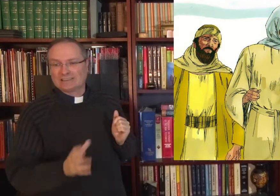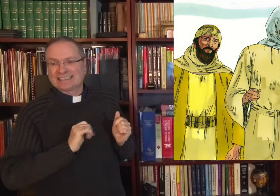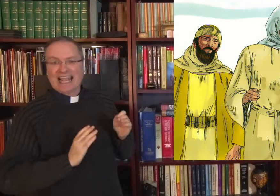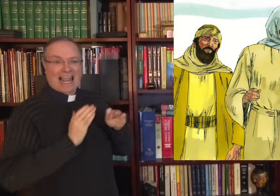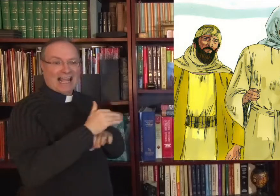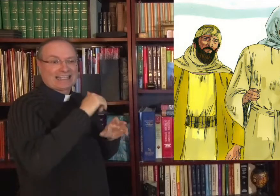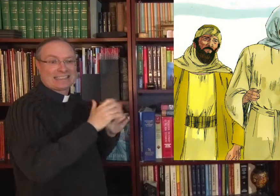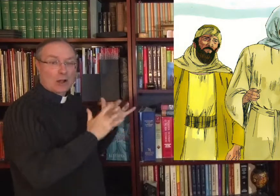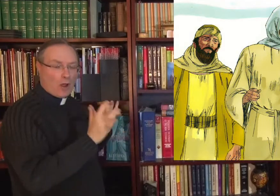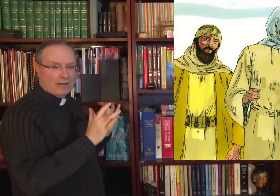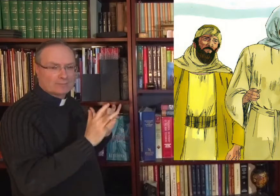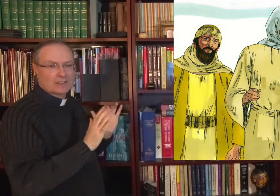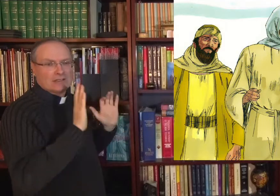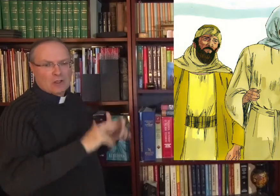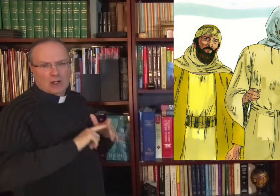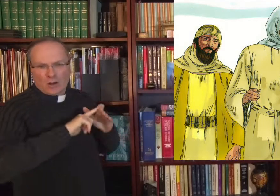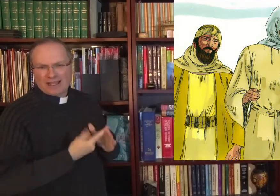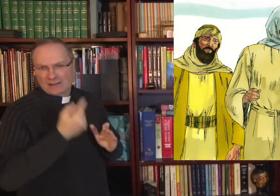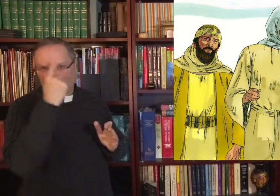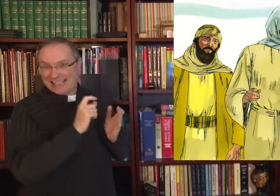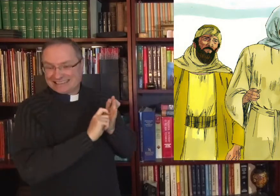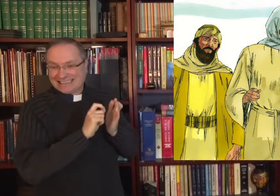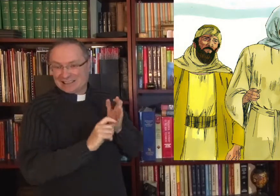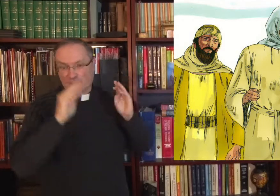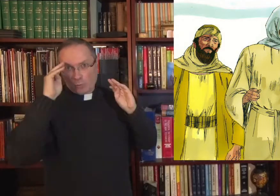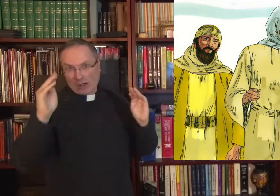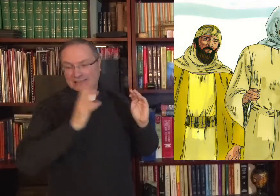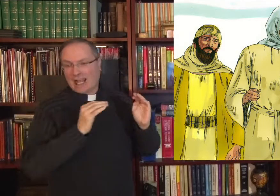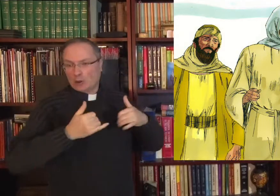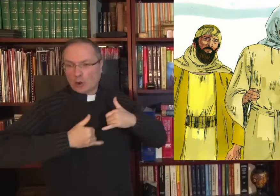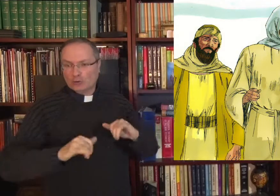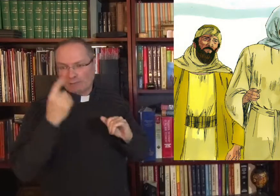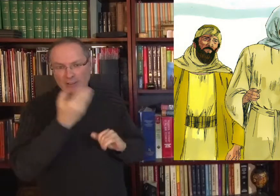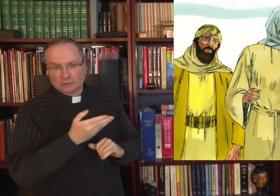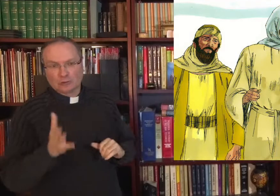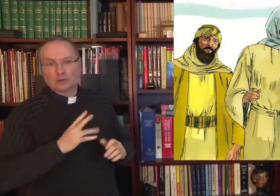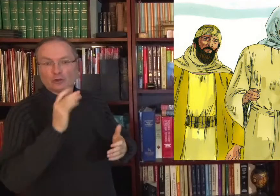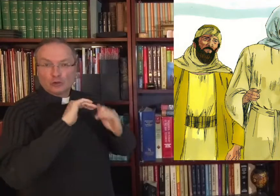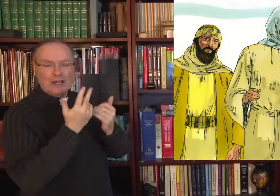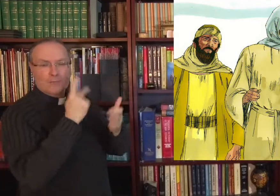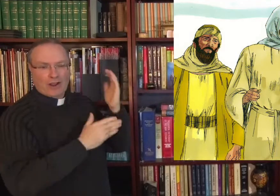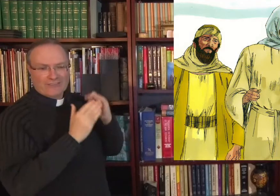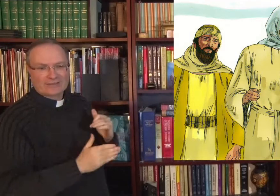et qu’il entre dans sa gloire?» Puis, en commençant par les écrits de Moïse et continuant par ceux de tous les prophètes,